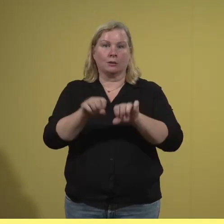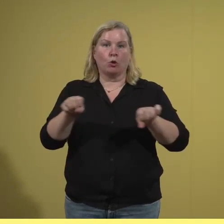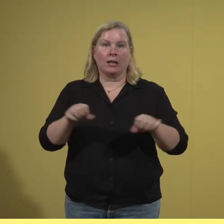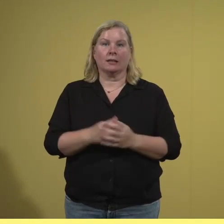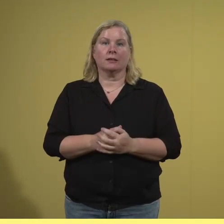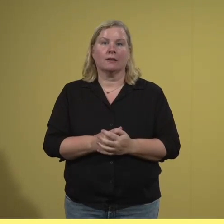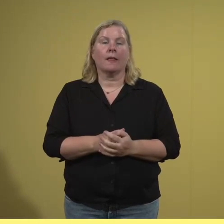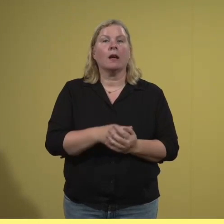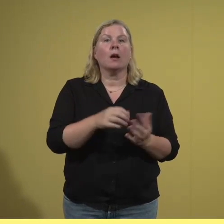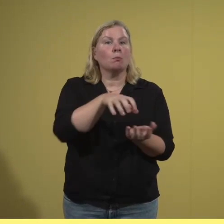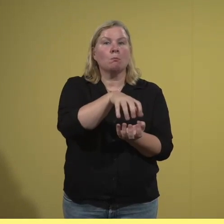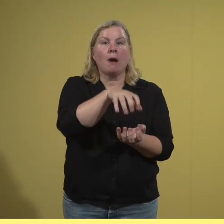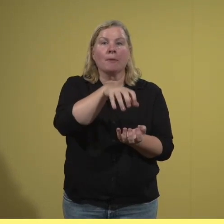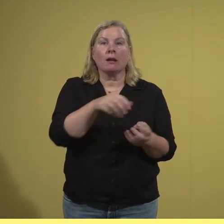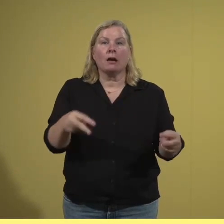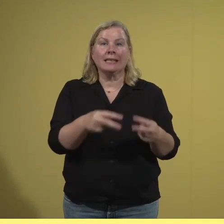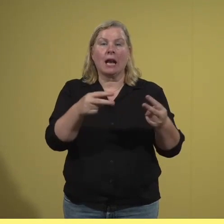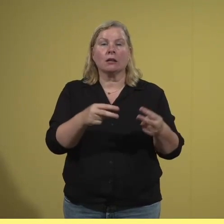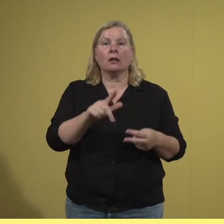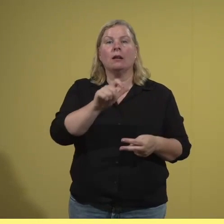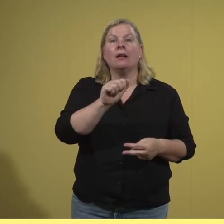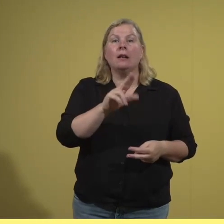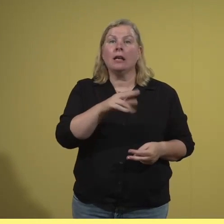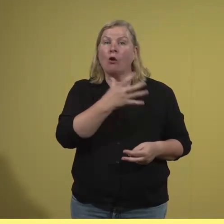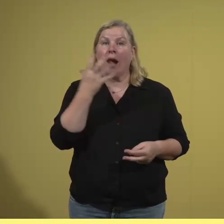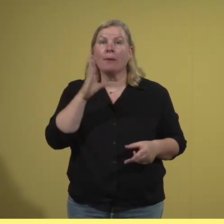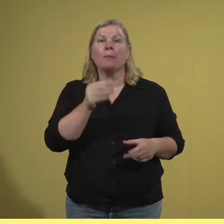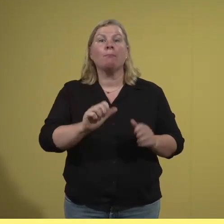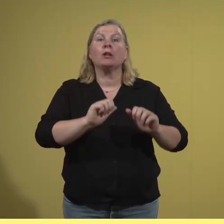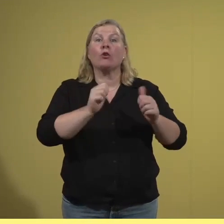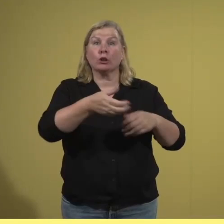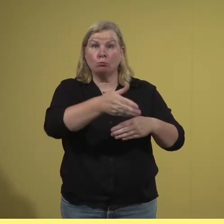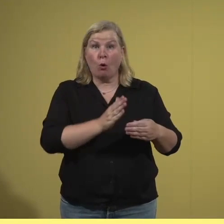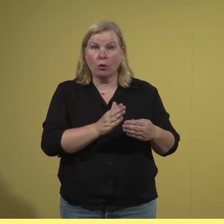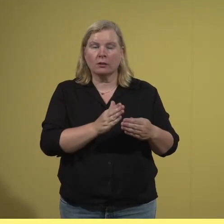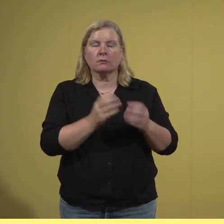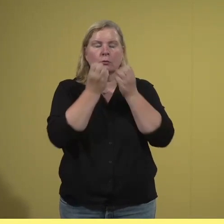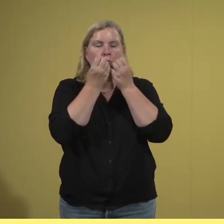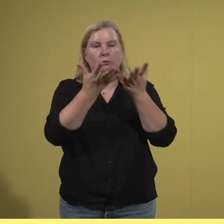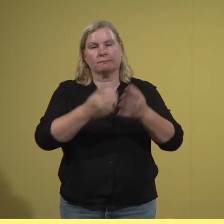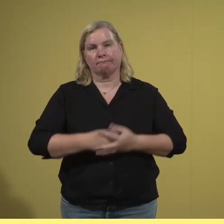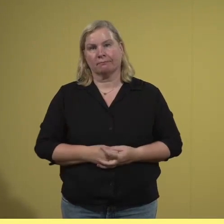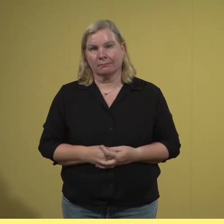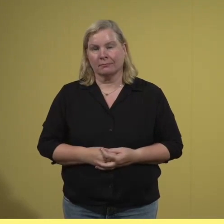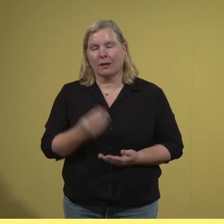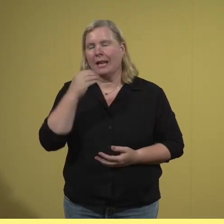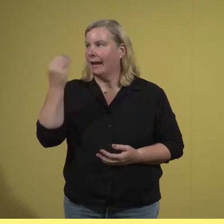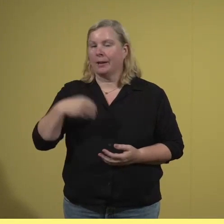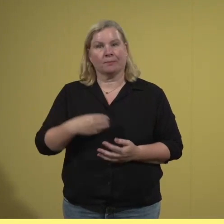Also, beides geht. So ein lauwarmer Paprikasalat mit einem frischen Brot, da haben wir es schon liegen, ist einfach was total Leckeres.